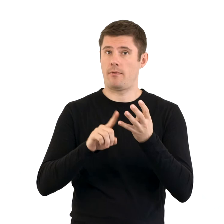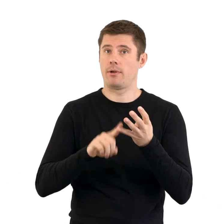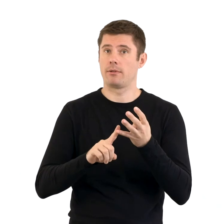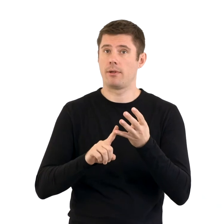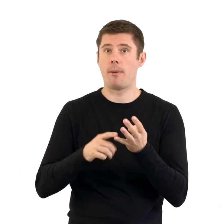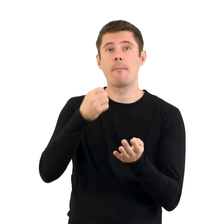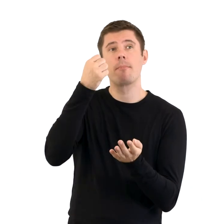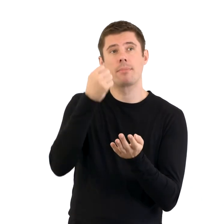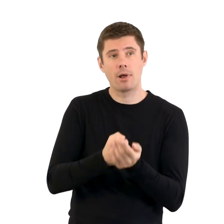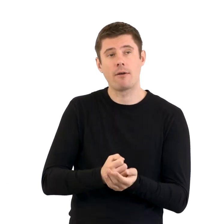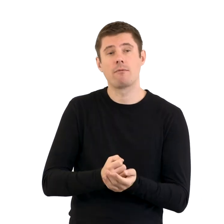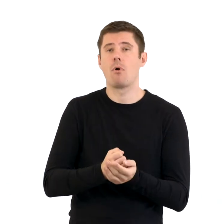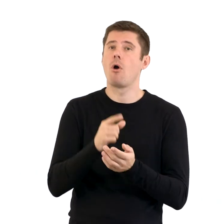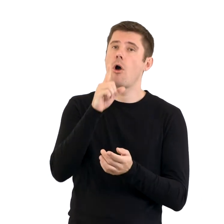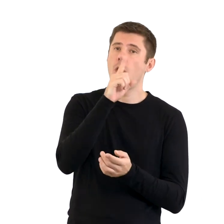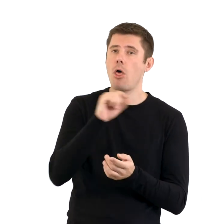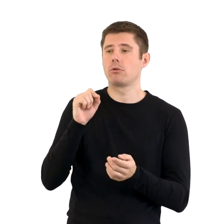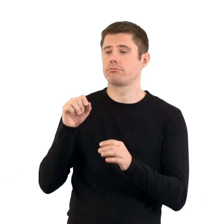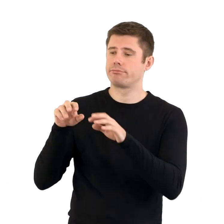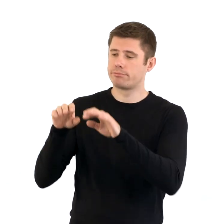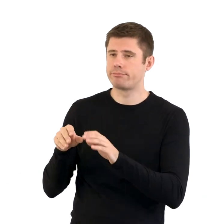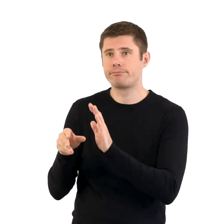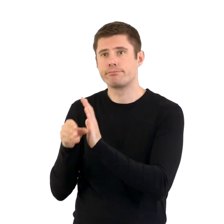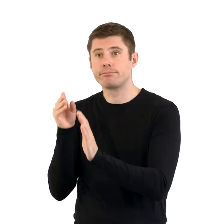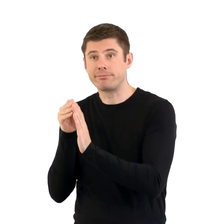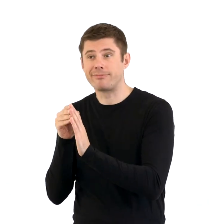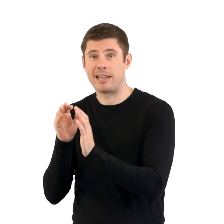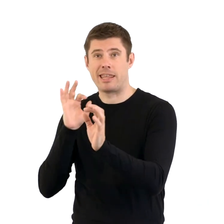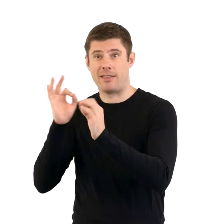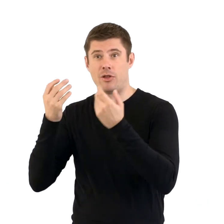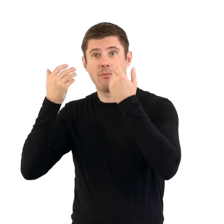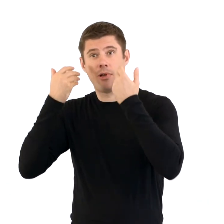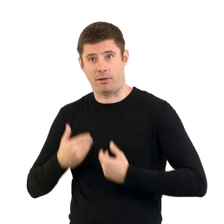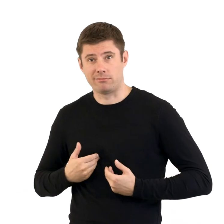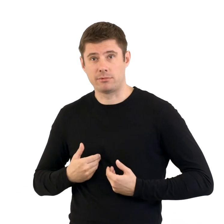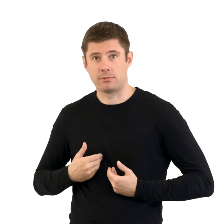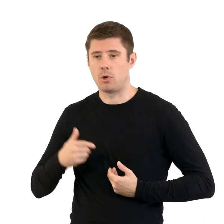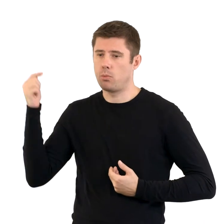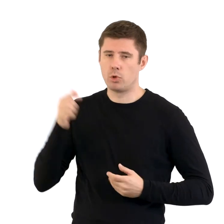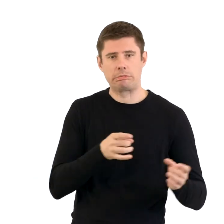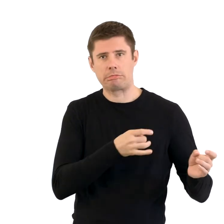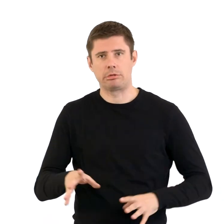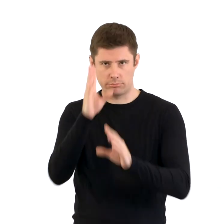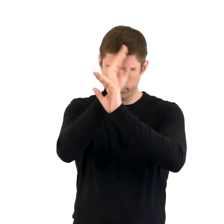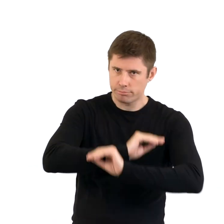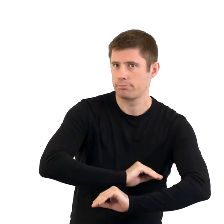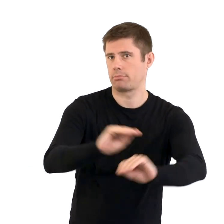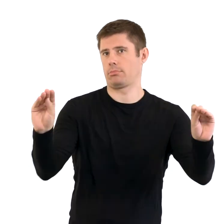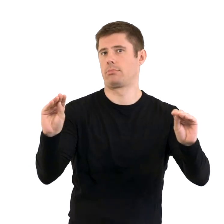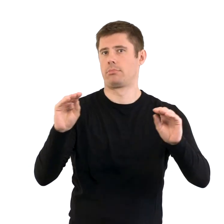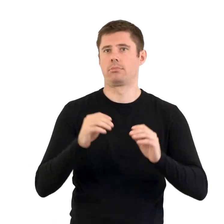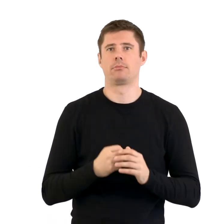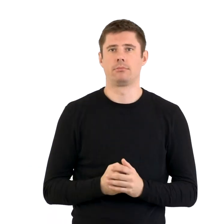prawo do bycia niezwłocznie poinformowanym w razie ataku hakerskiego na dane osobowe